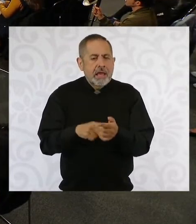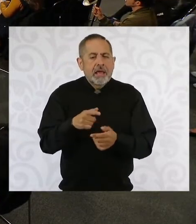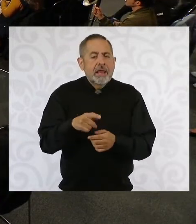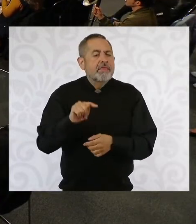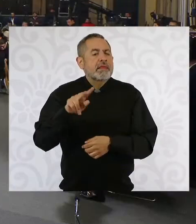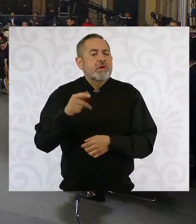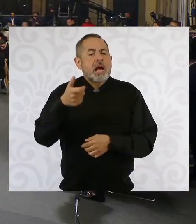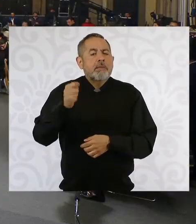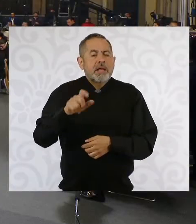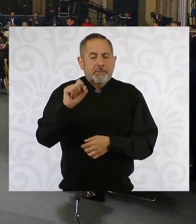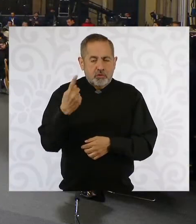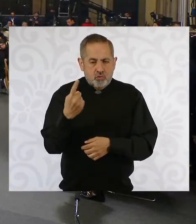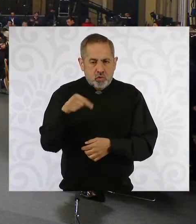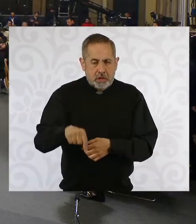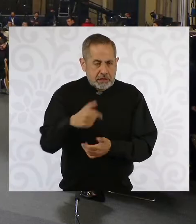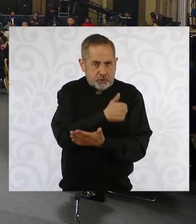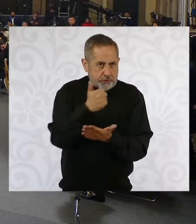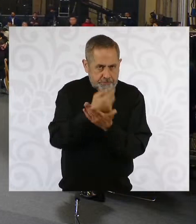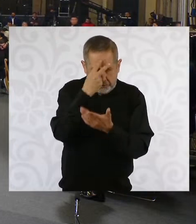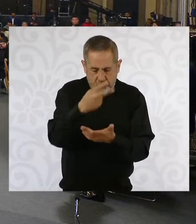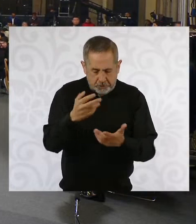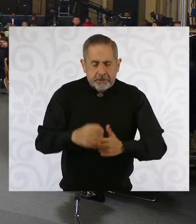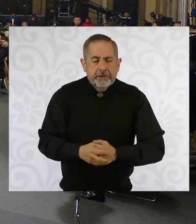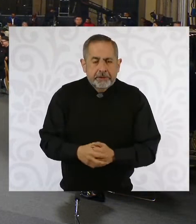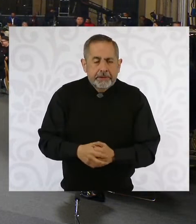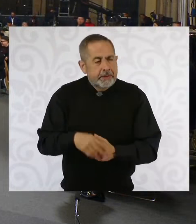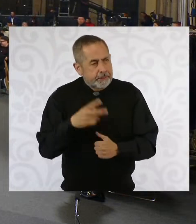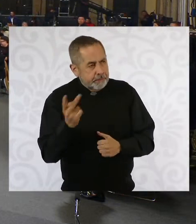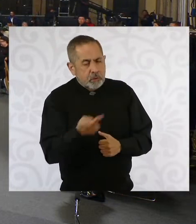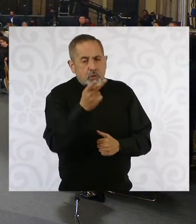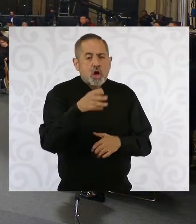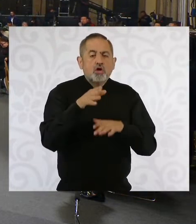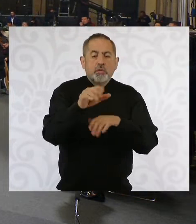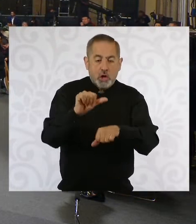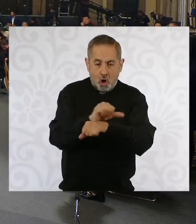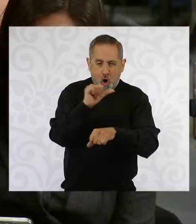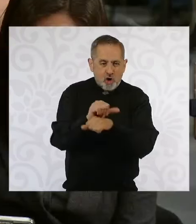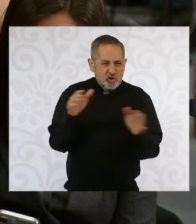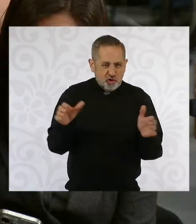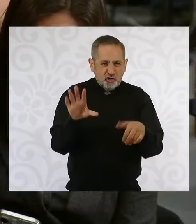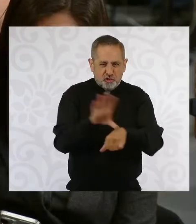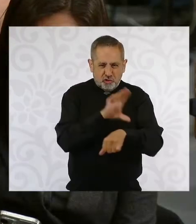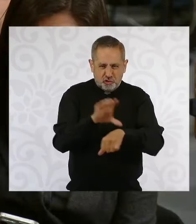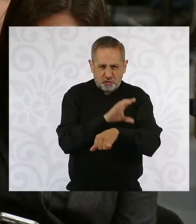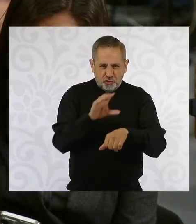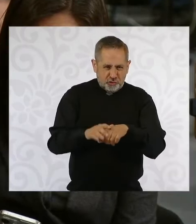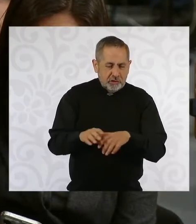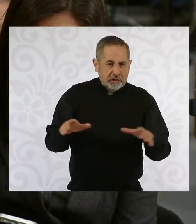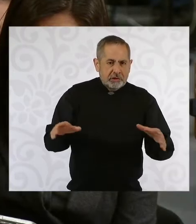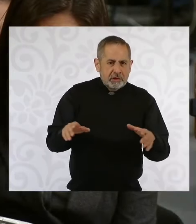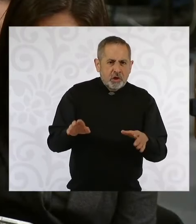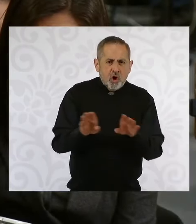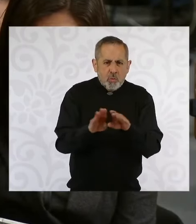eh preguntarle sobre el tema del carro eléctrico y sobre todo de qué va a ser la batería si va a ser